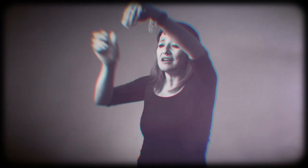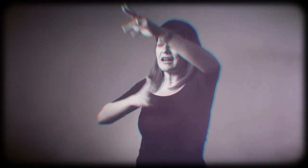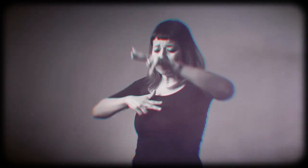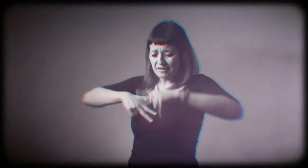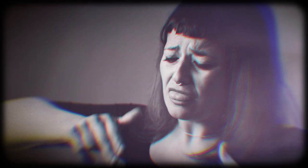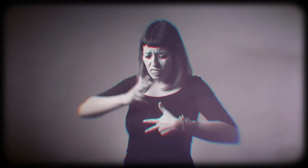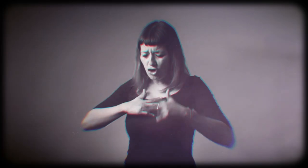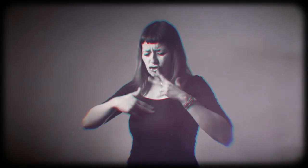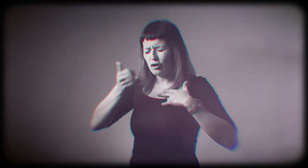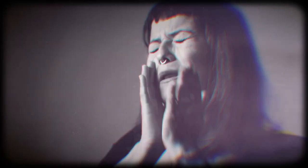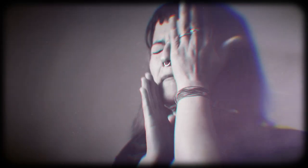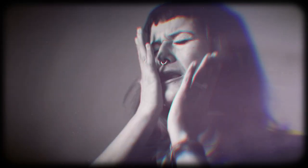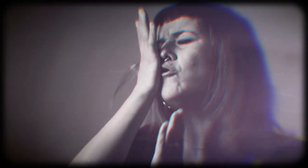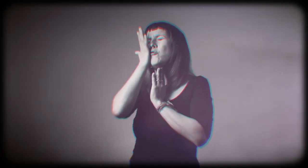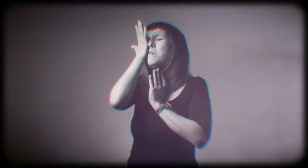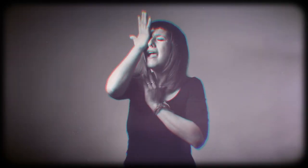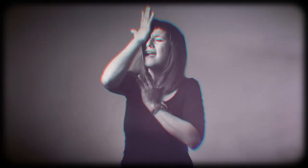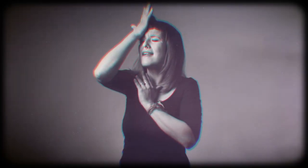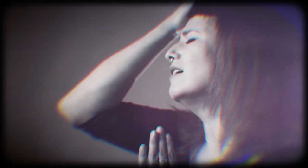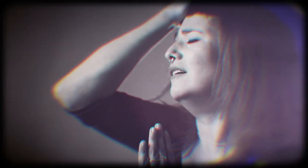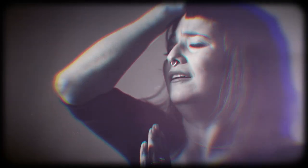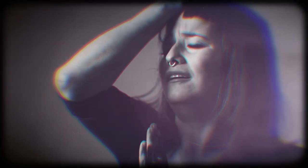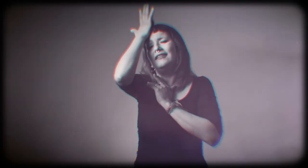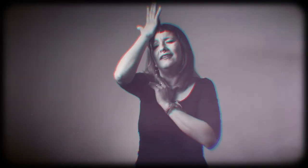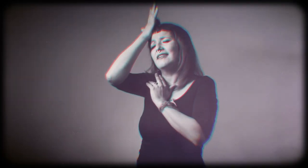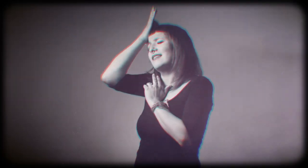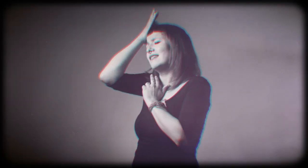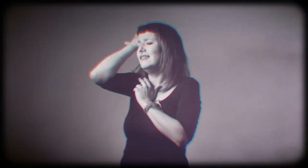reptando sobre mi lumbre